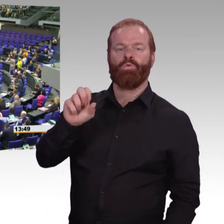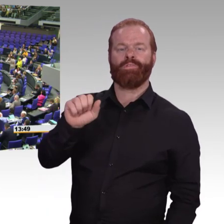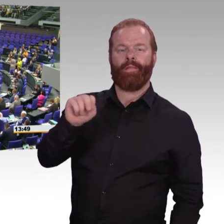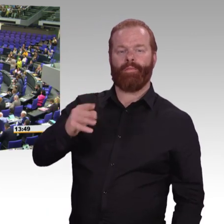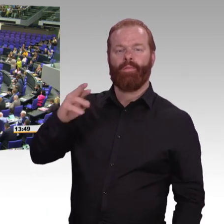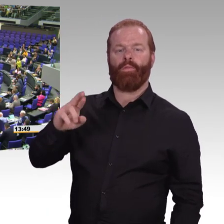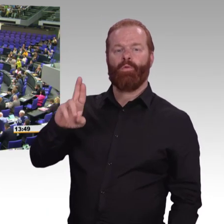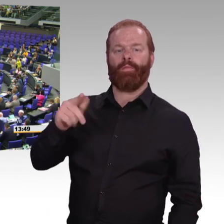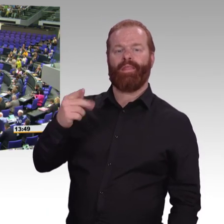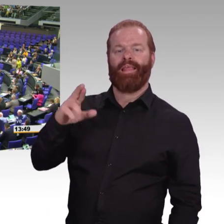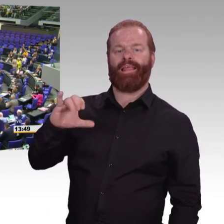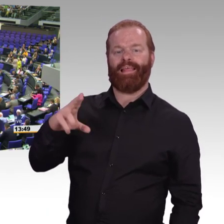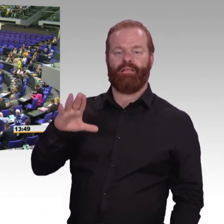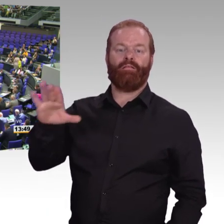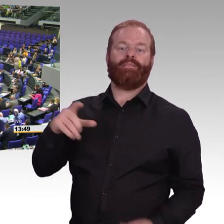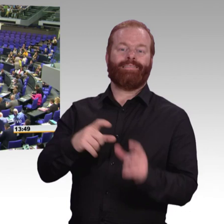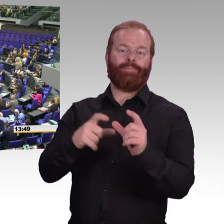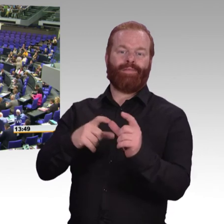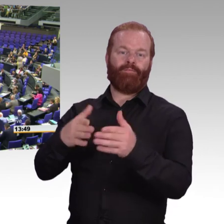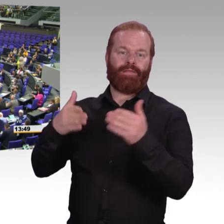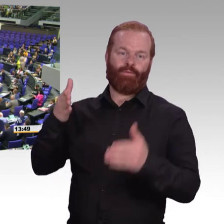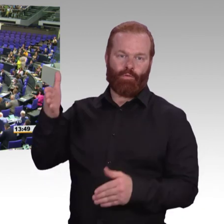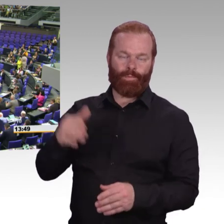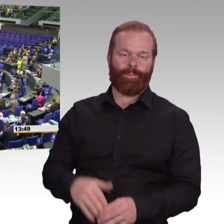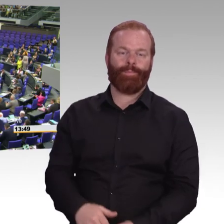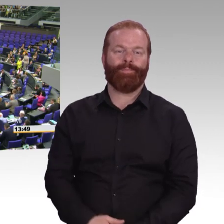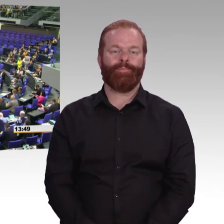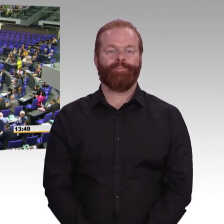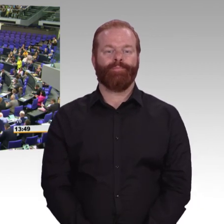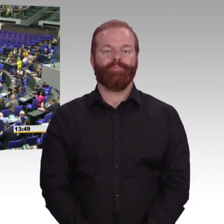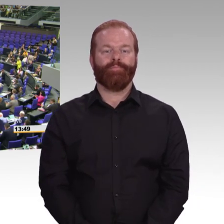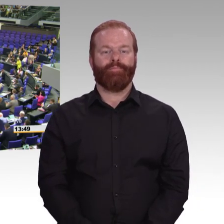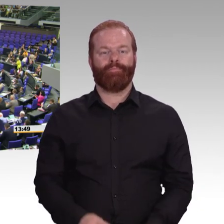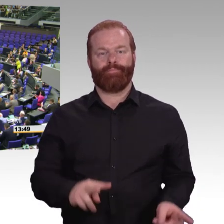sehr geehrte Frau Präsidentin, liebe Kolleginnen und Kollegen.